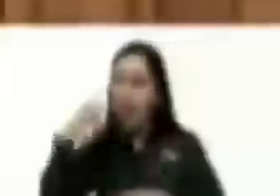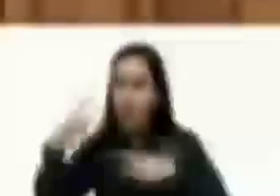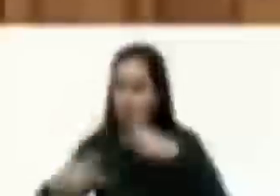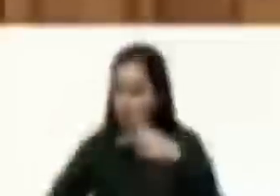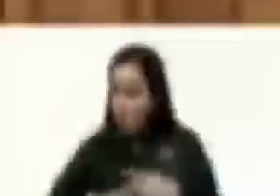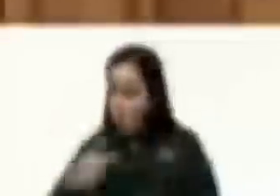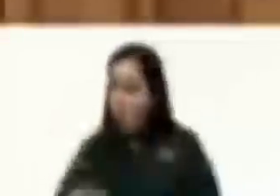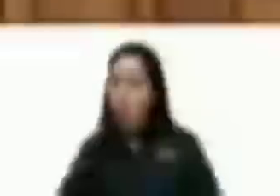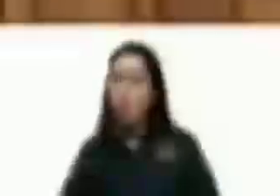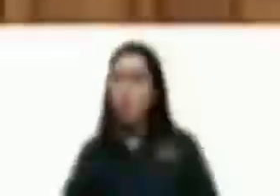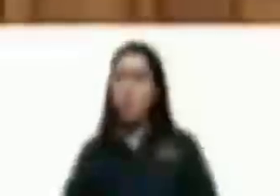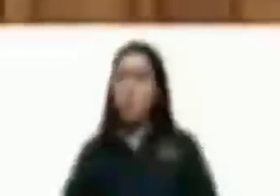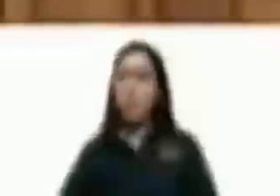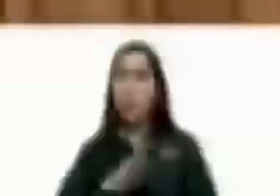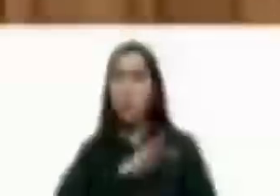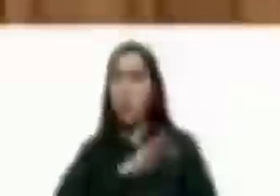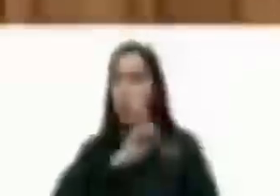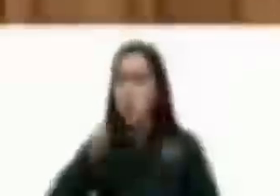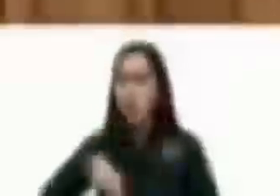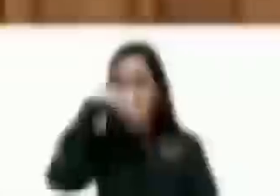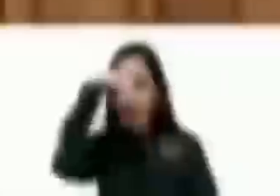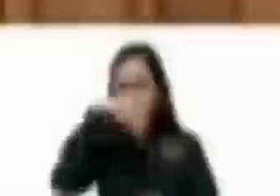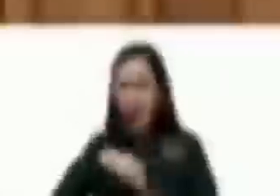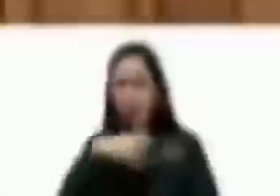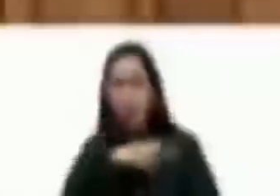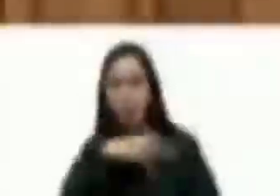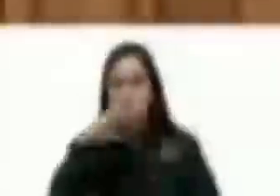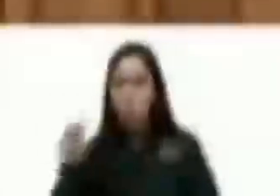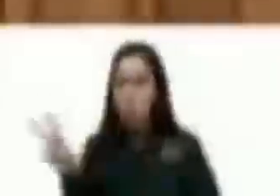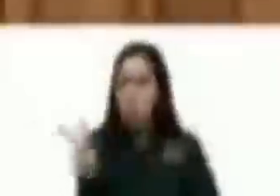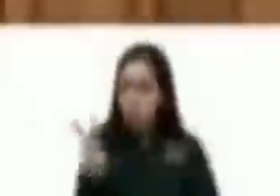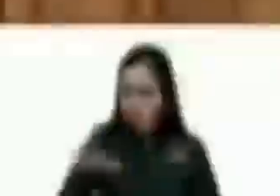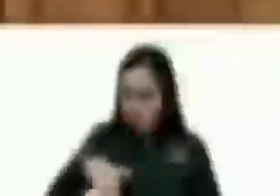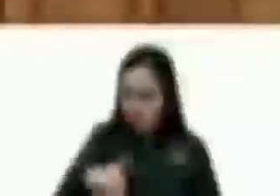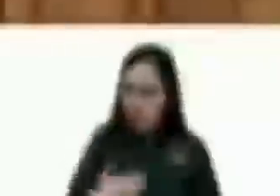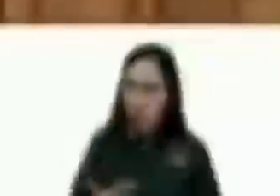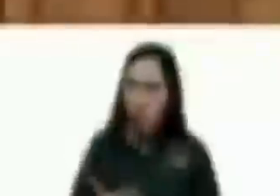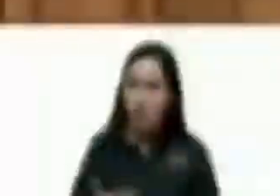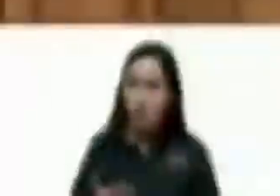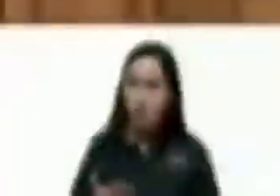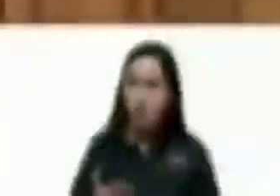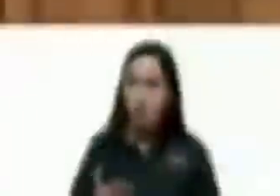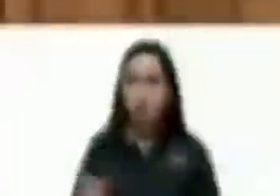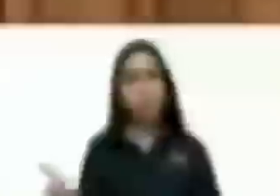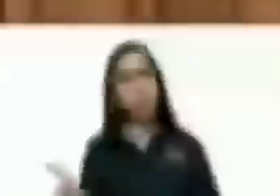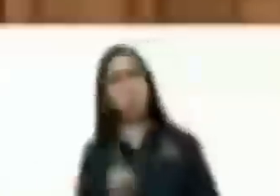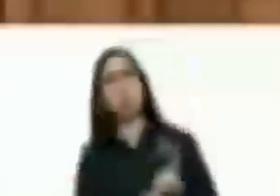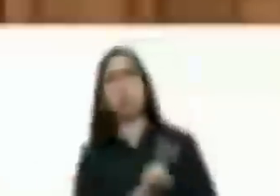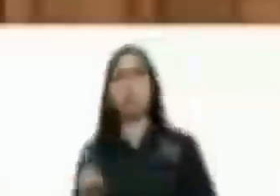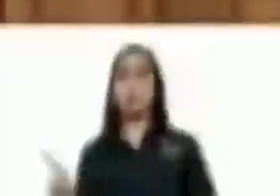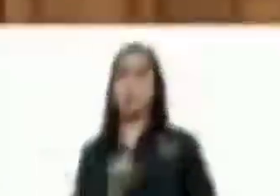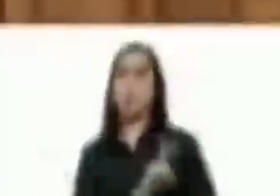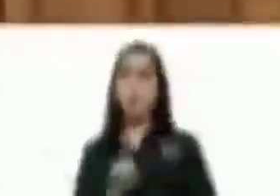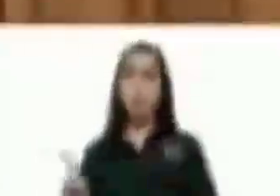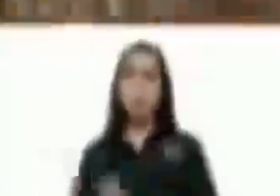las sanciones que vamos a hacer vamos a seguir detrás del parto de los gringos y de los europeos